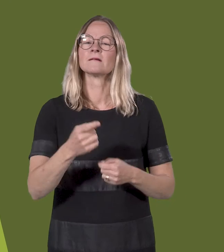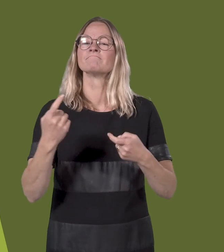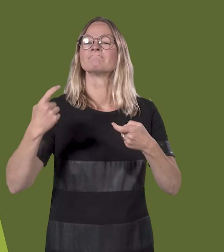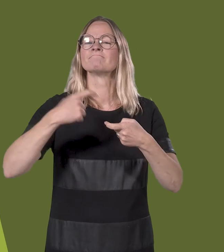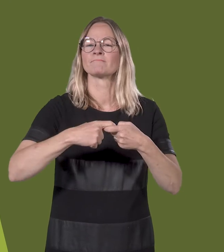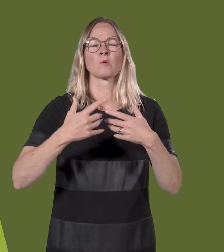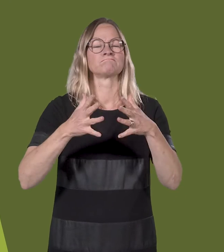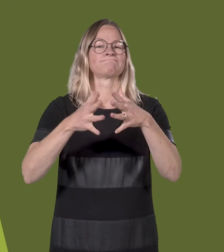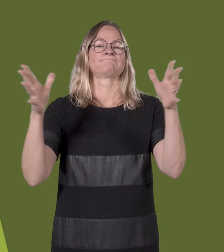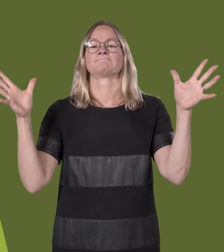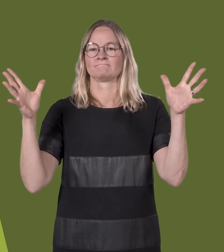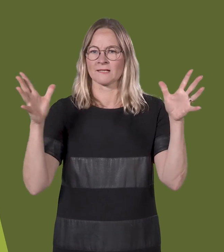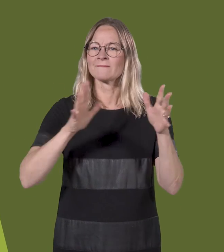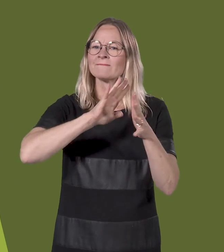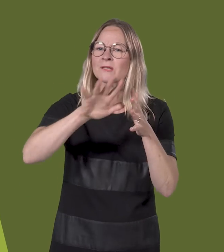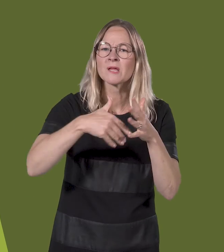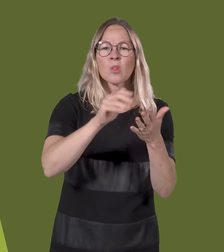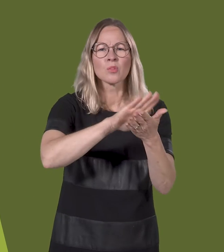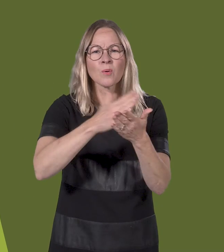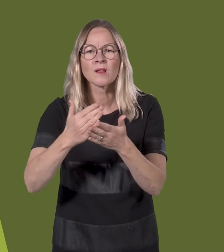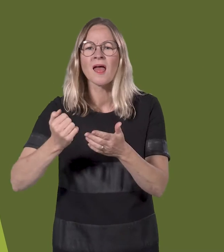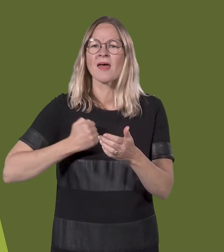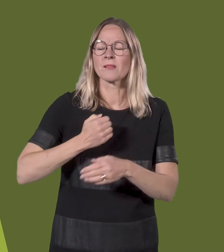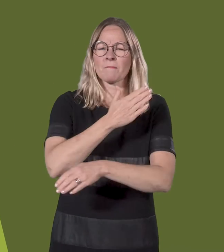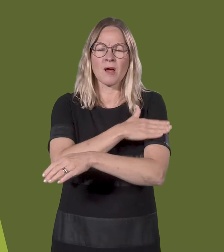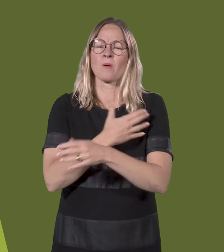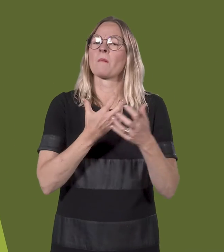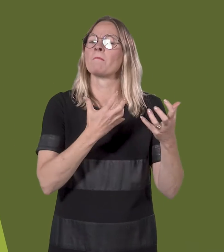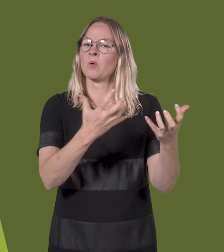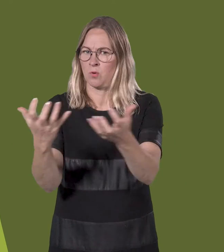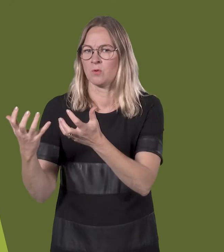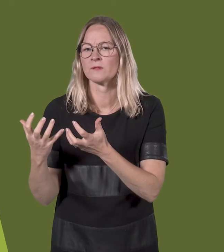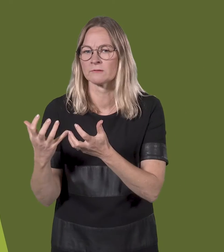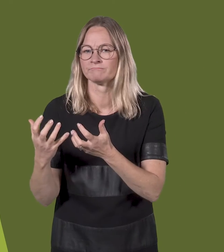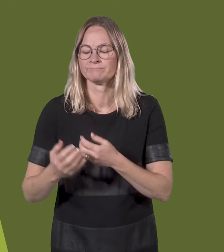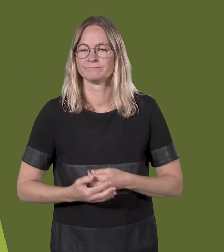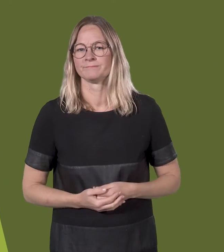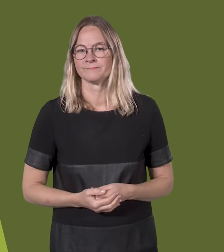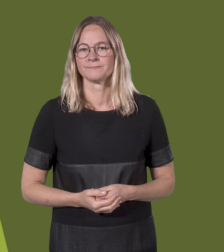Taustalla on myös laajempi puute viittoma- kielisissä tulkkaus- ja hätäpalveluissa.